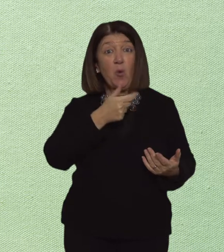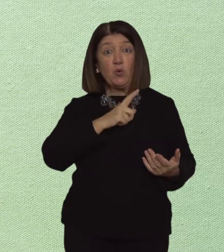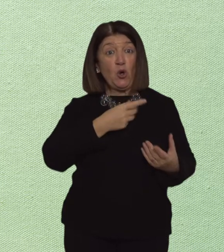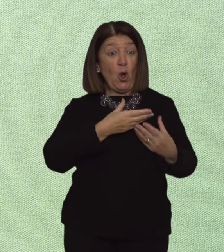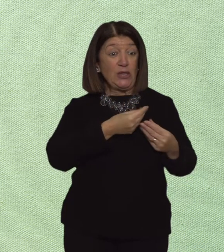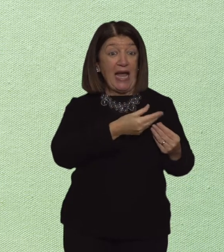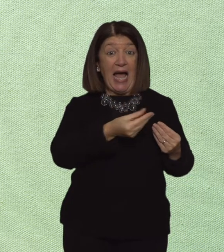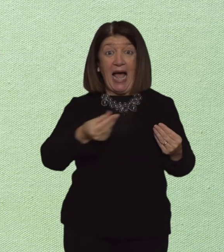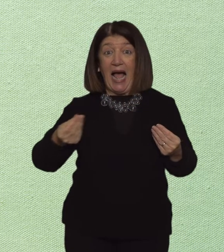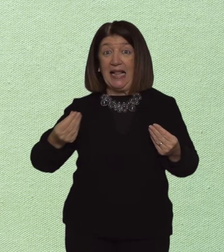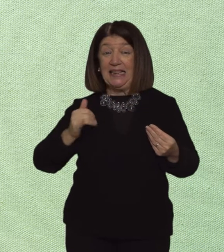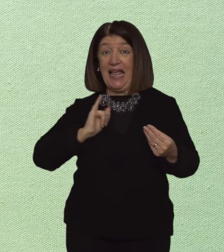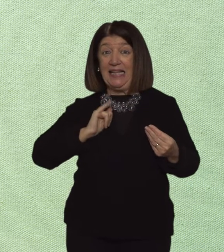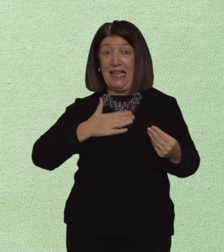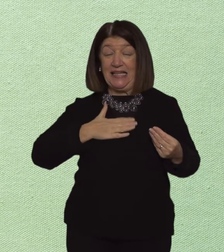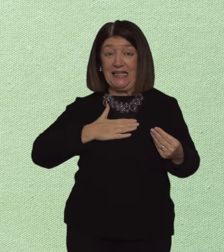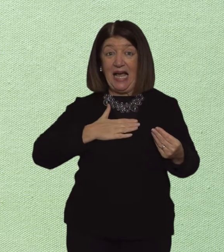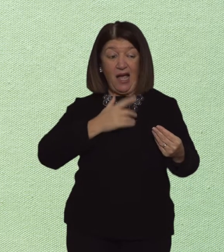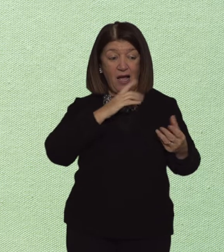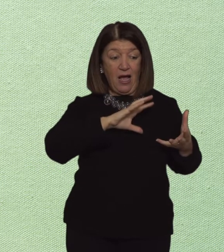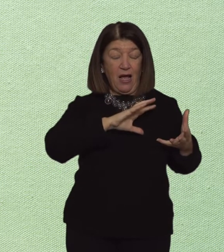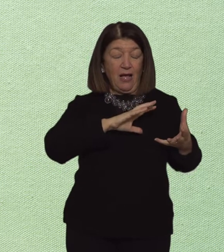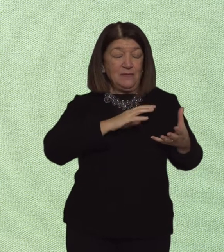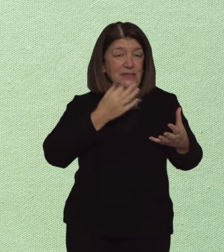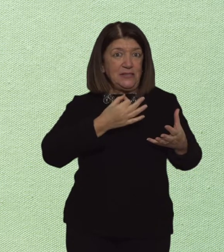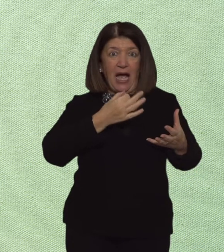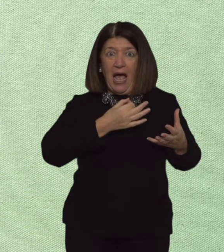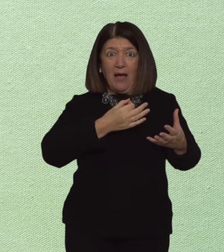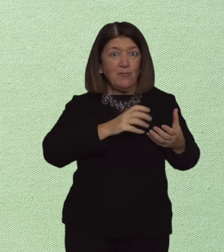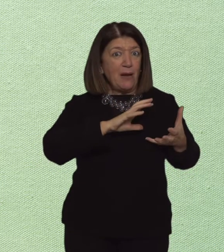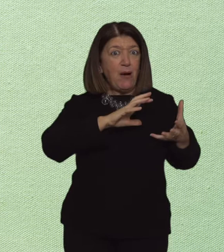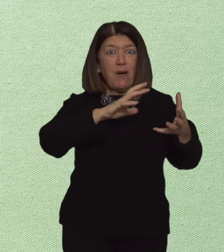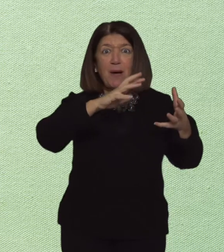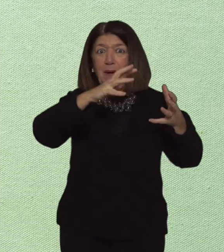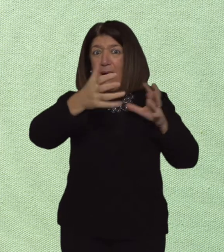probabilmente posso dare una risposta alla domanda quando